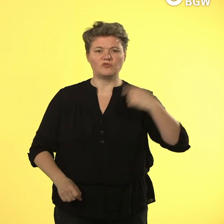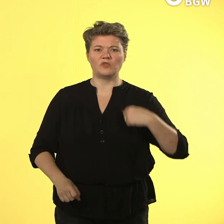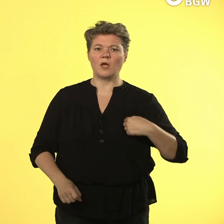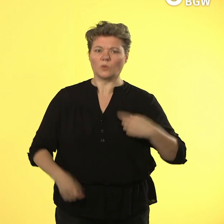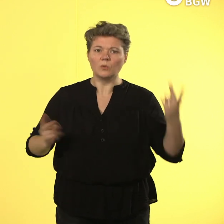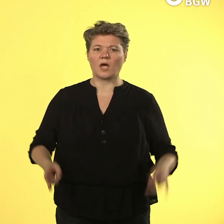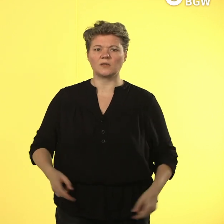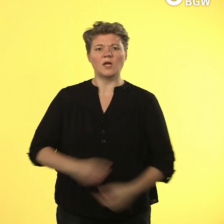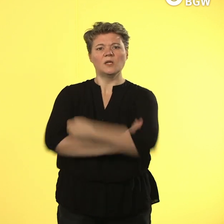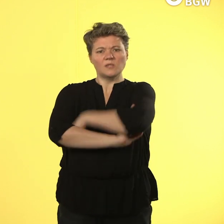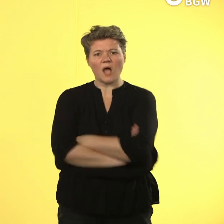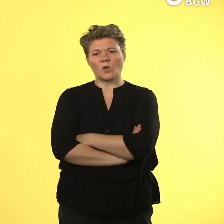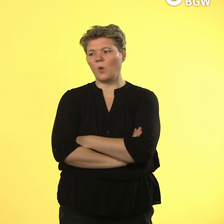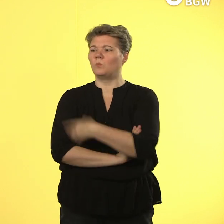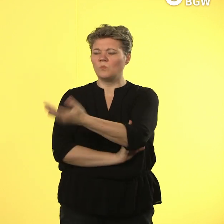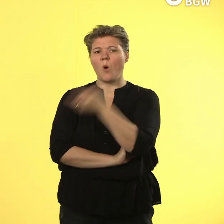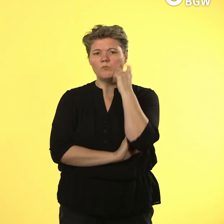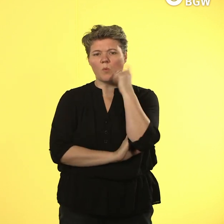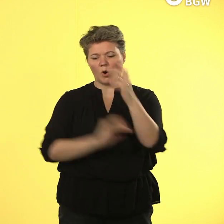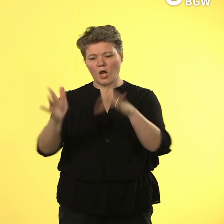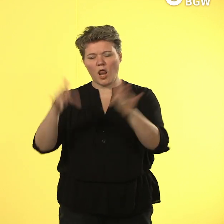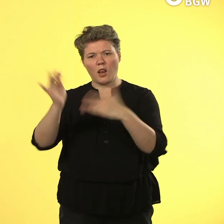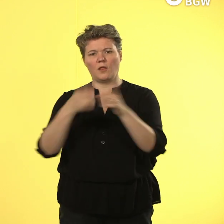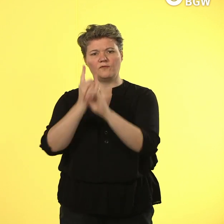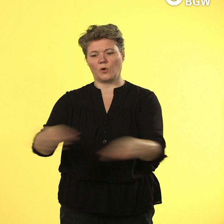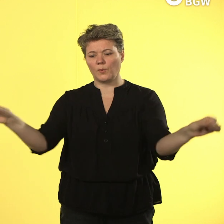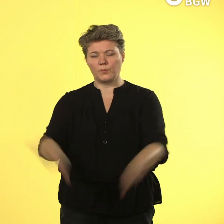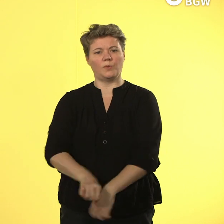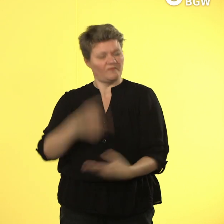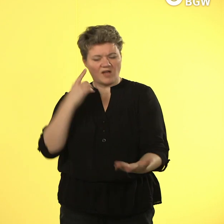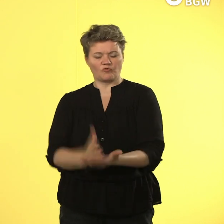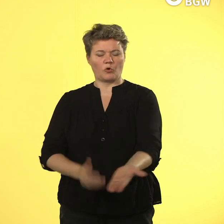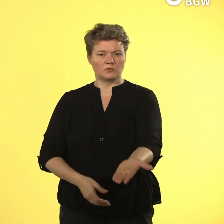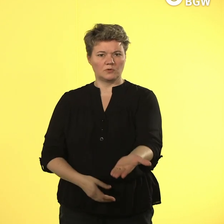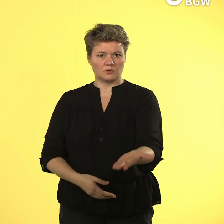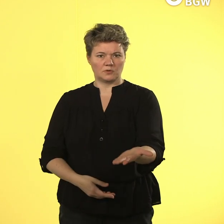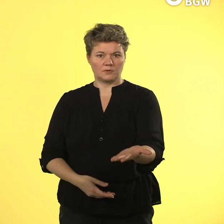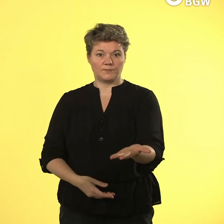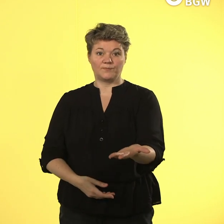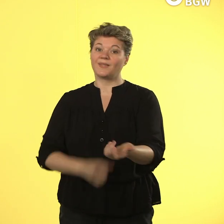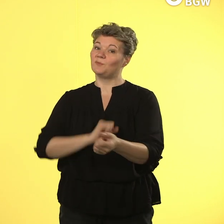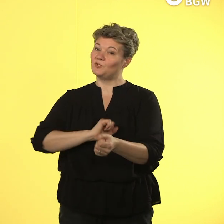Das haben wir schon gemacht." Das passiert sehr, sehr häufig, und das ist leider das Gegenteil von Klientenzentrierung.